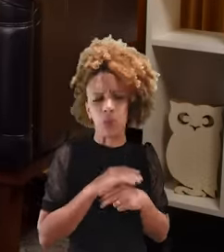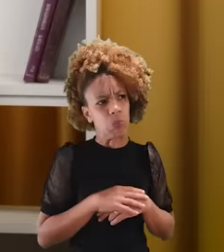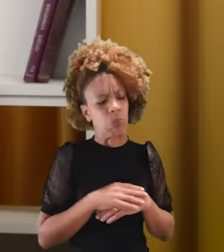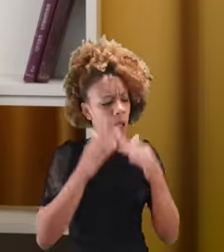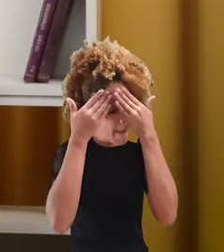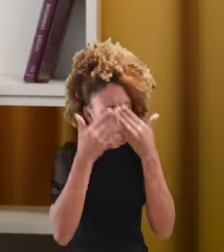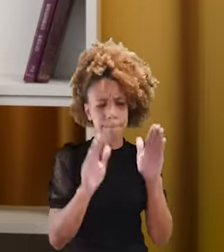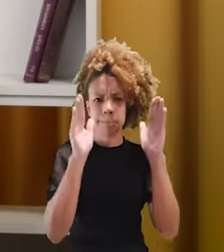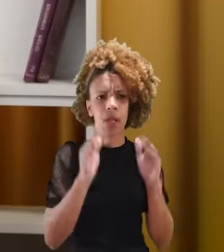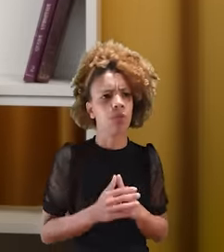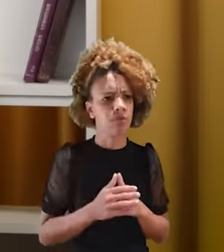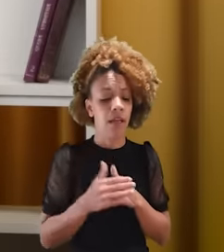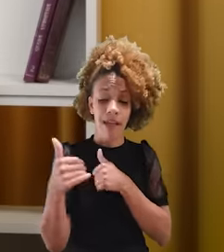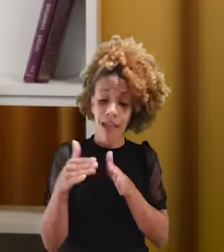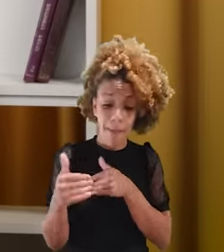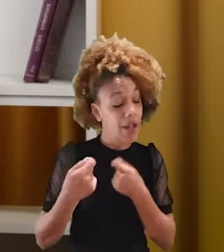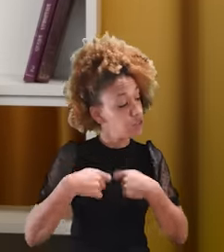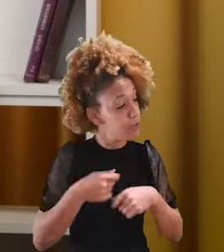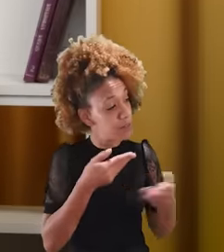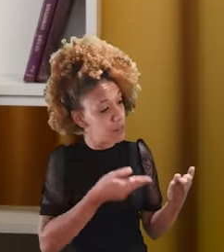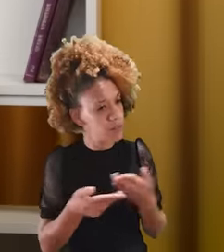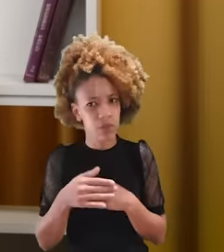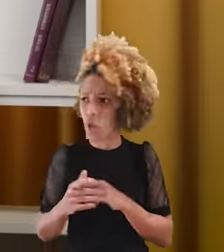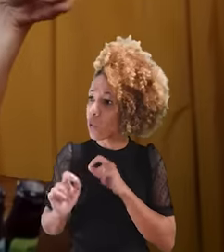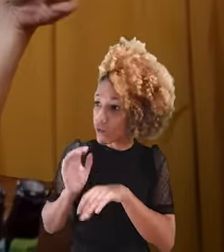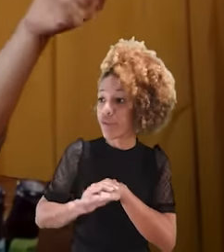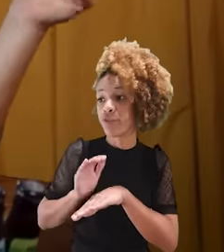abriu muito a minha cabeça que é a embalagem que você apresenta isso que que eu fiz aí sim eu fiz